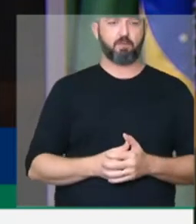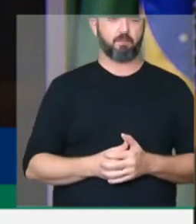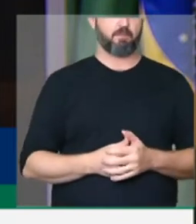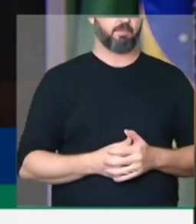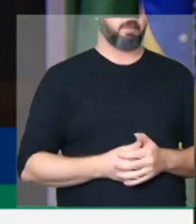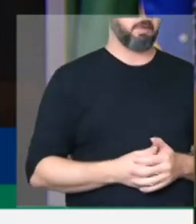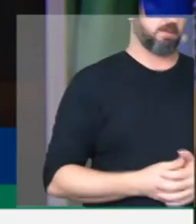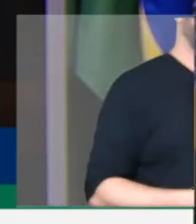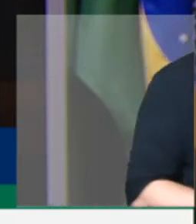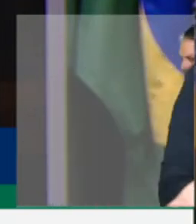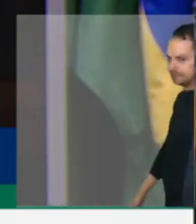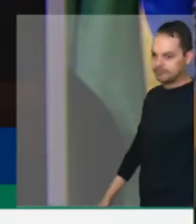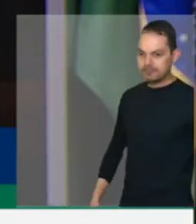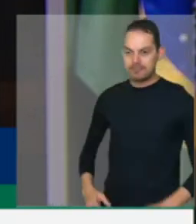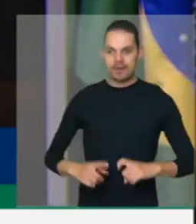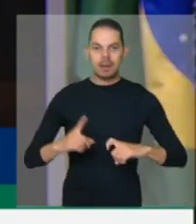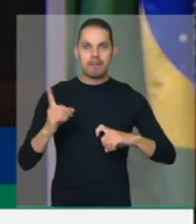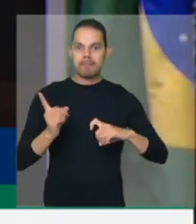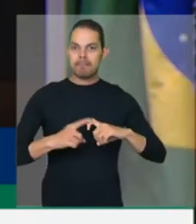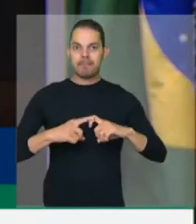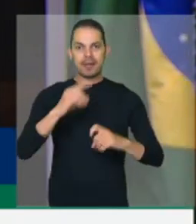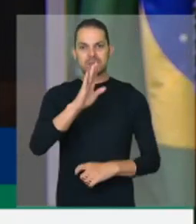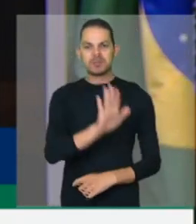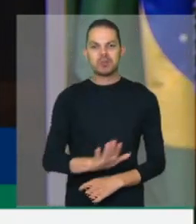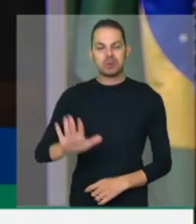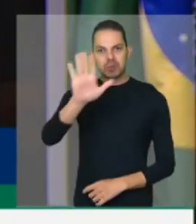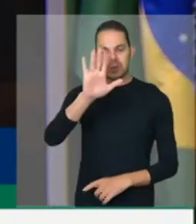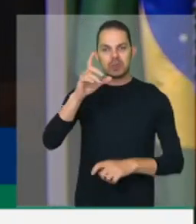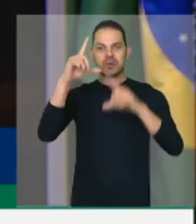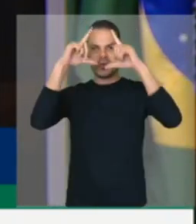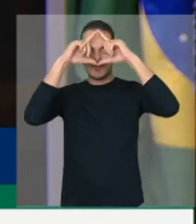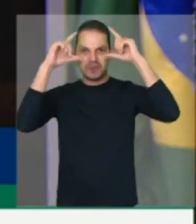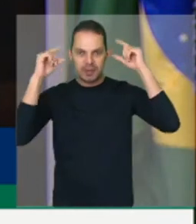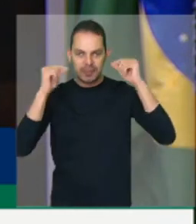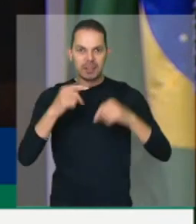TODOS OS MÉDICOS DO BRASIL, A TODOS ENFERMEIROS, A TODOS PARAMÉDICOS QUE TANTO SE